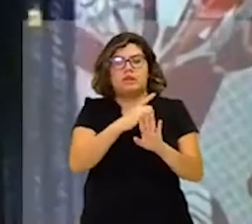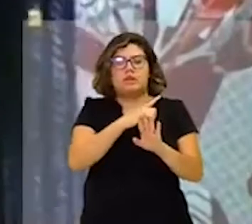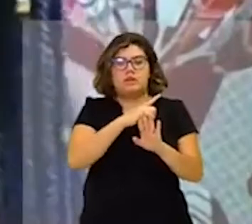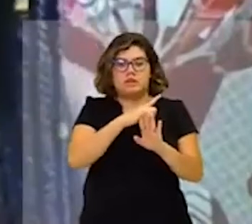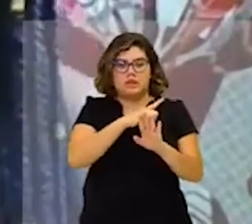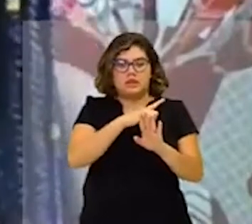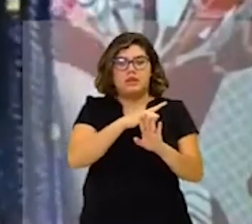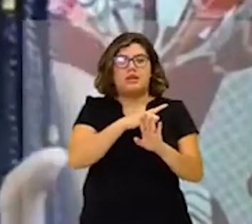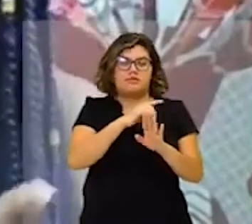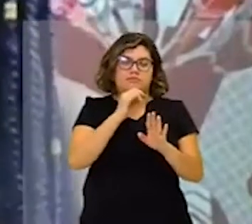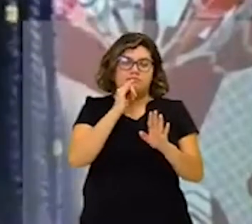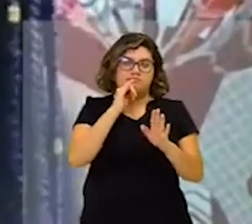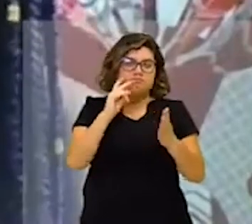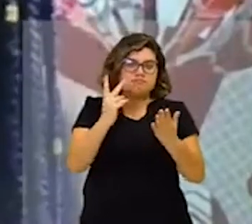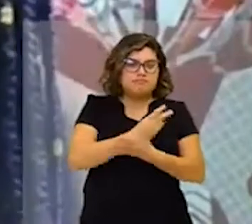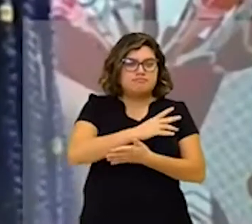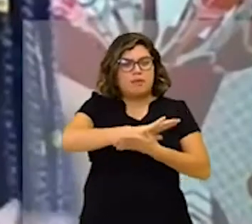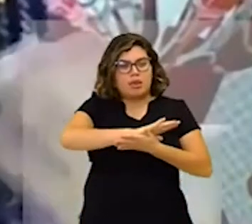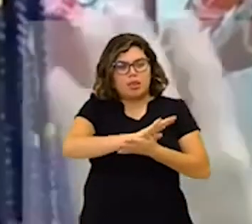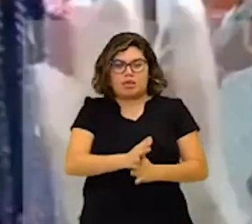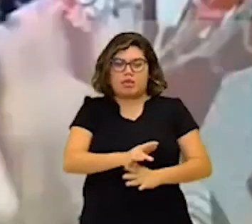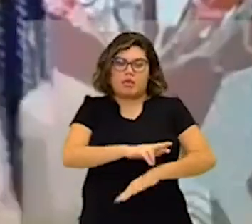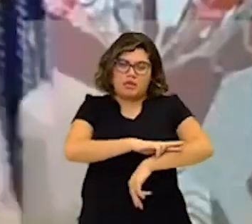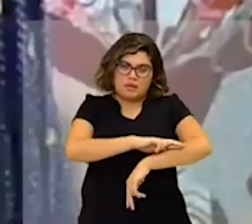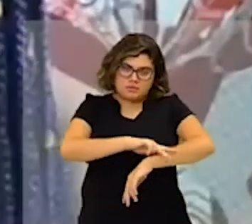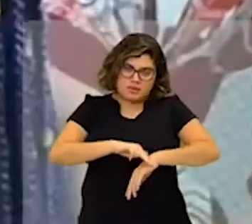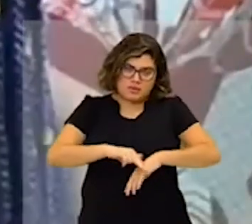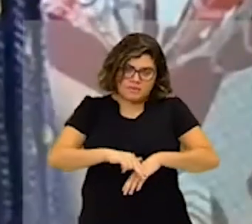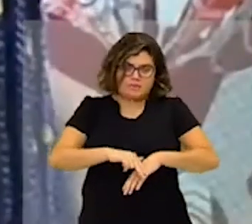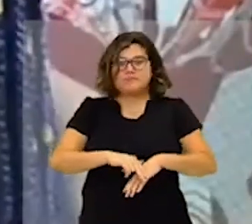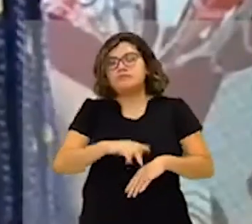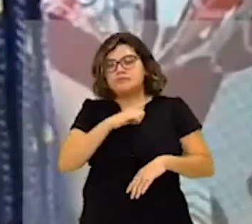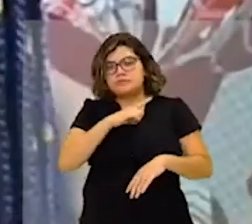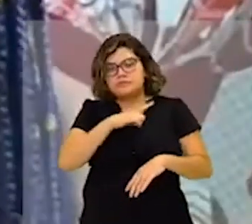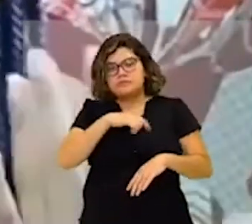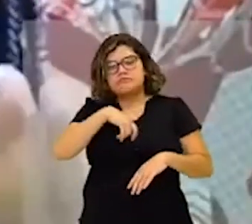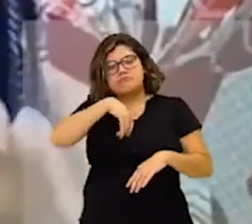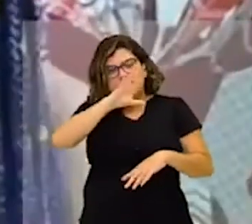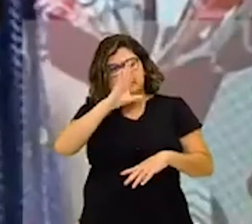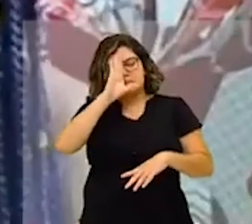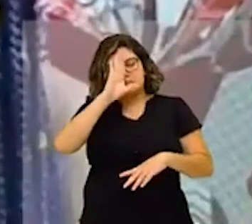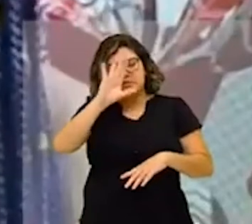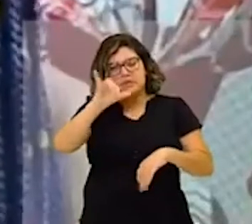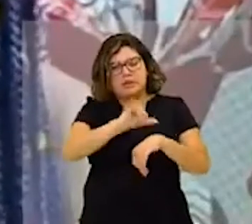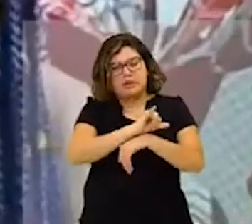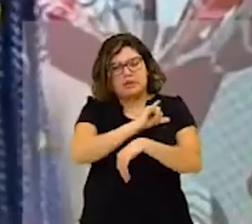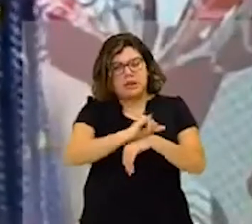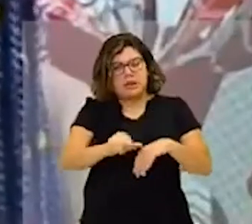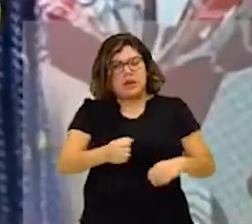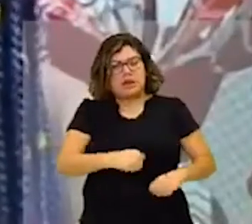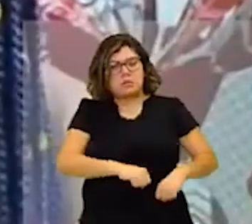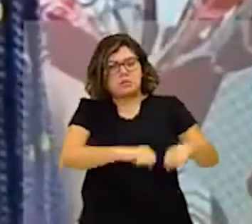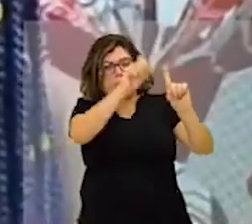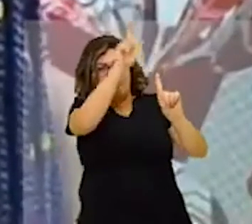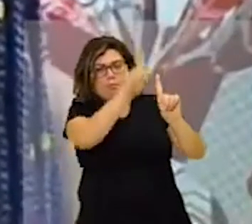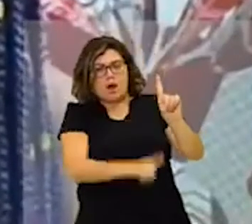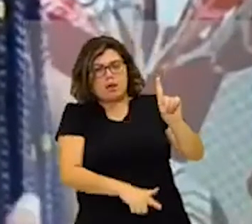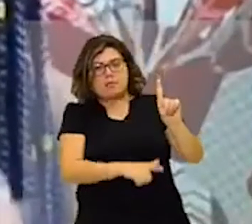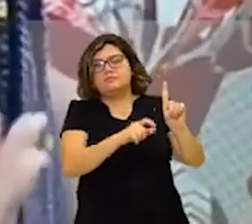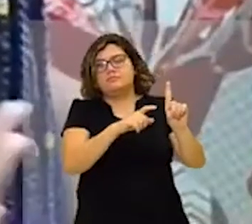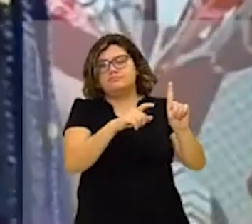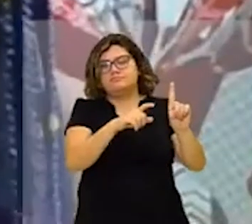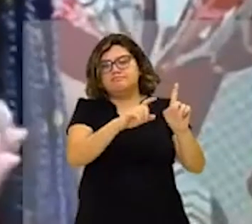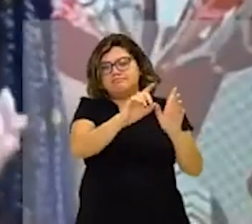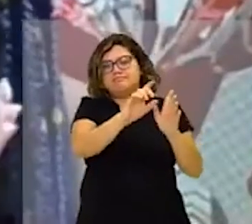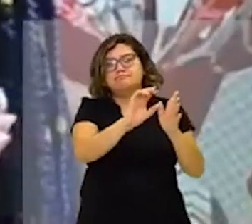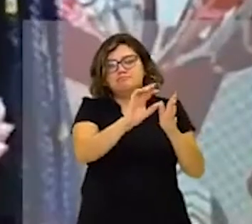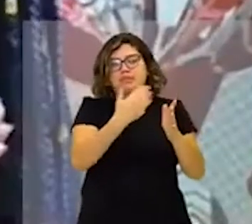e aqui em sua em uma das suas maiores estratégias é a invisibilidade das estruturas então o nosso